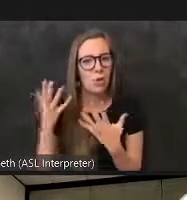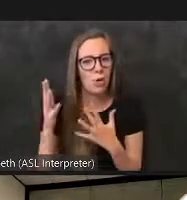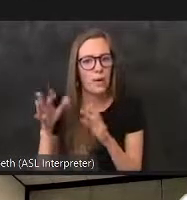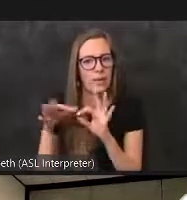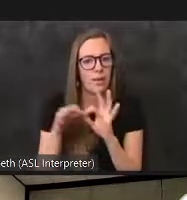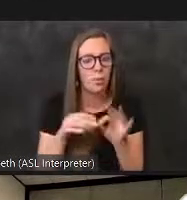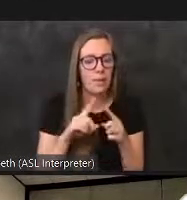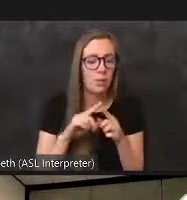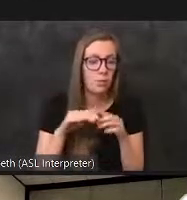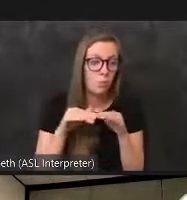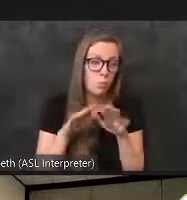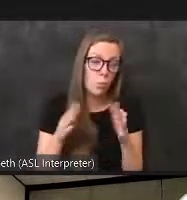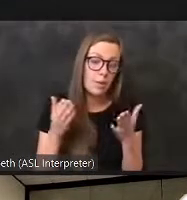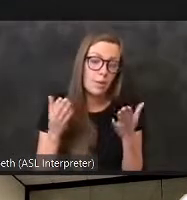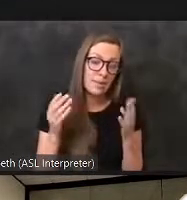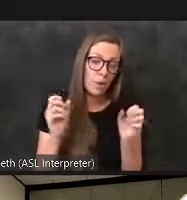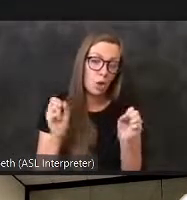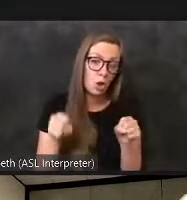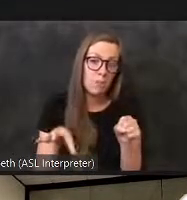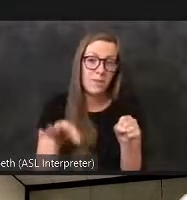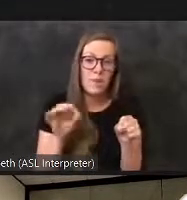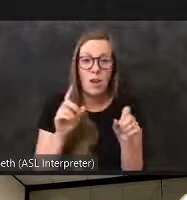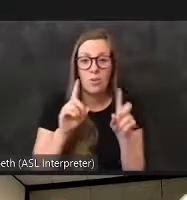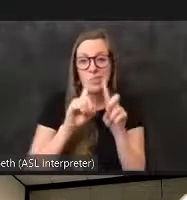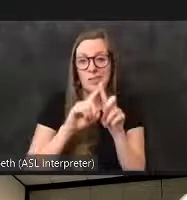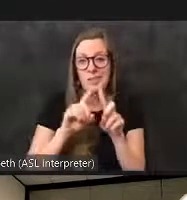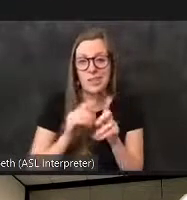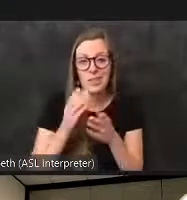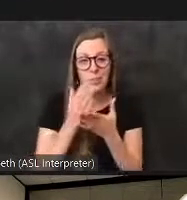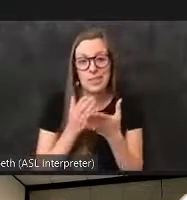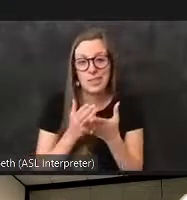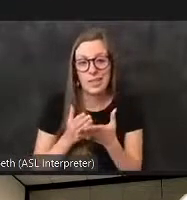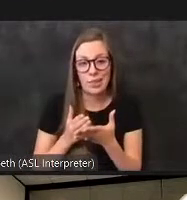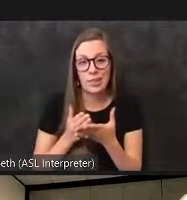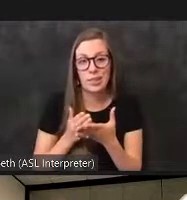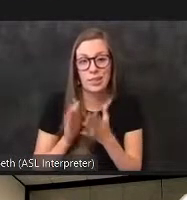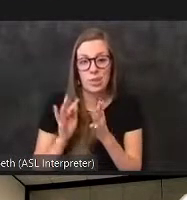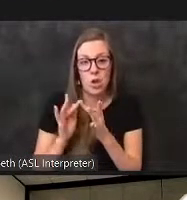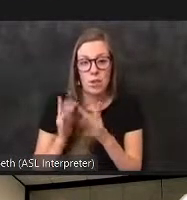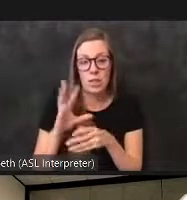guías y pautas relacionadas a albercas pueden guías diferentes sectores